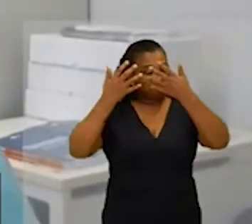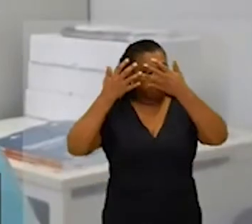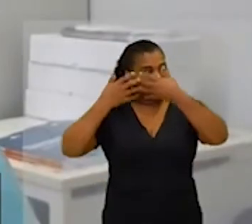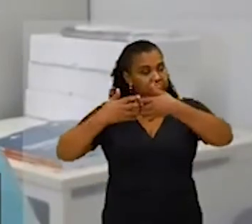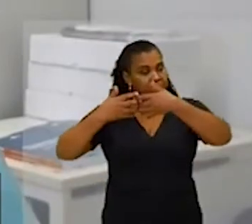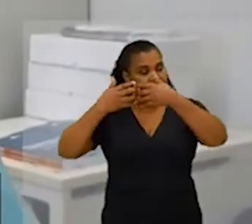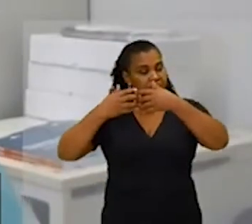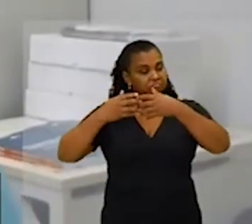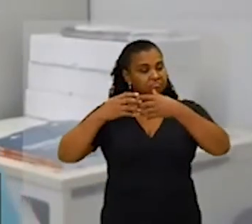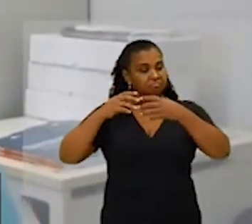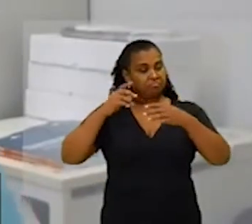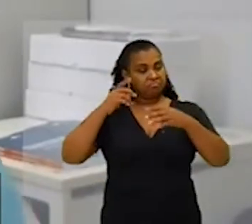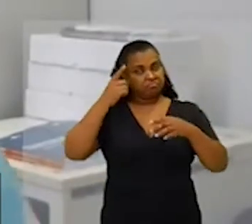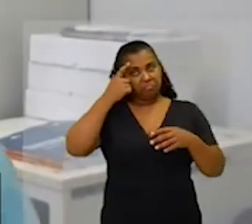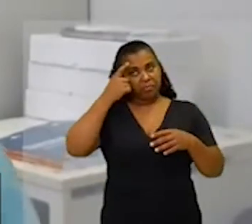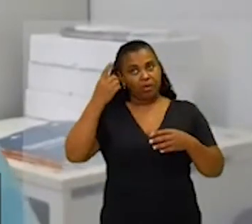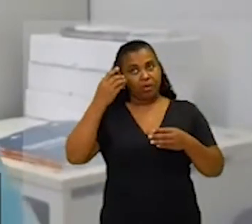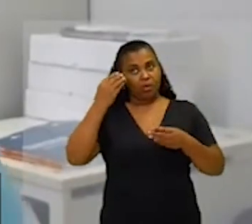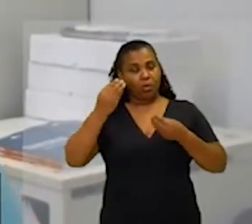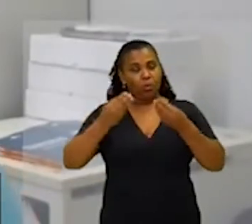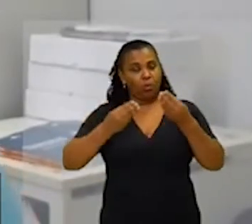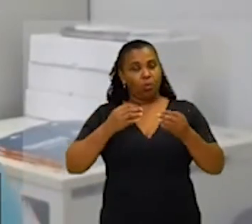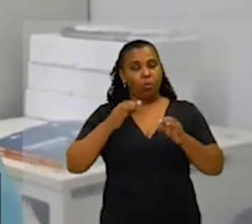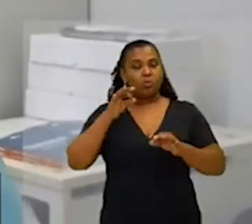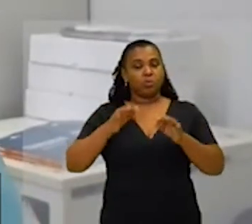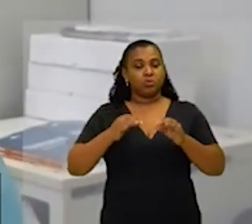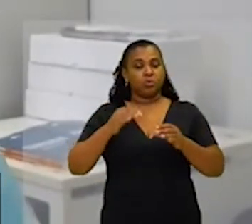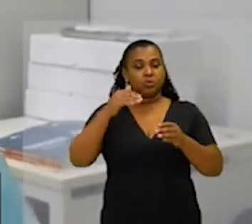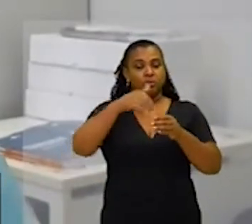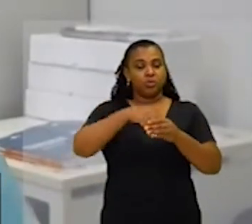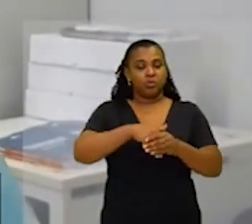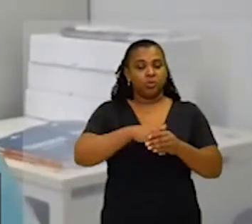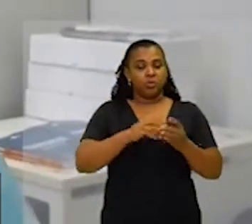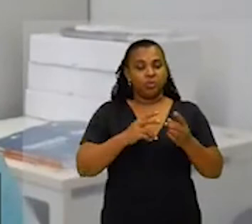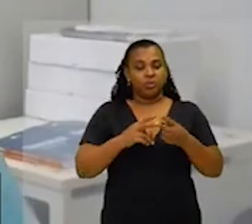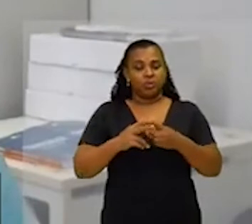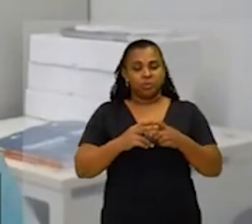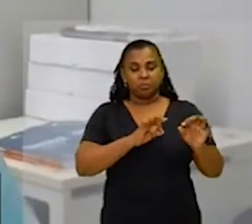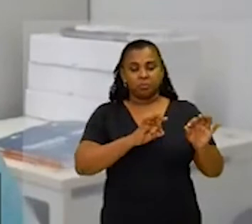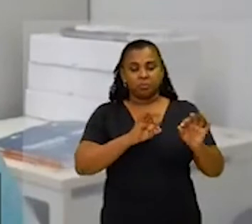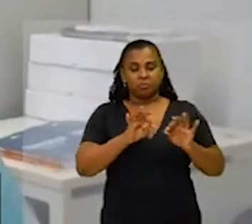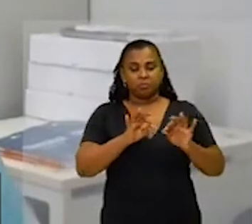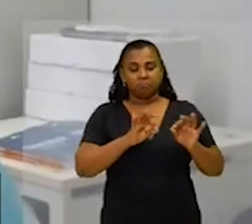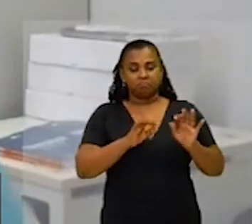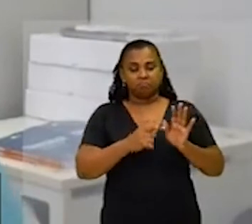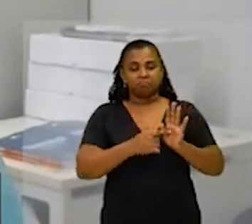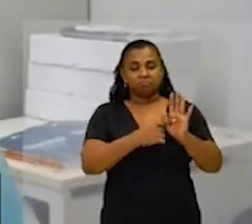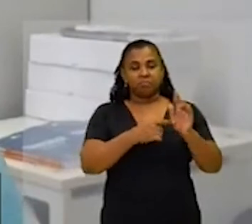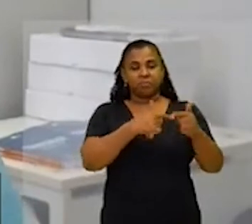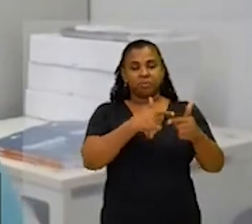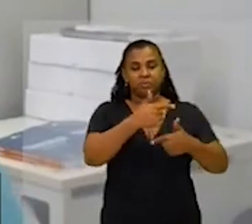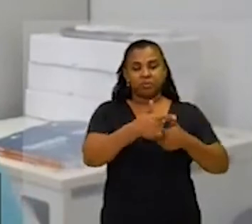como a justiça eleitoral está gerindo ali as suas atividades é importante ter esse espaço disputa de